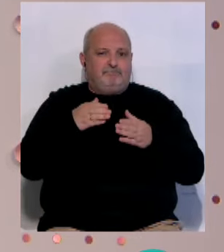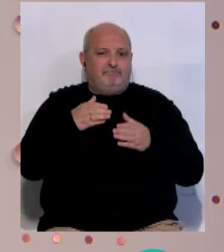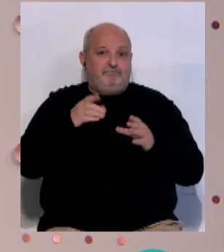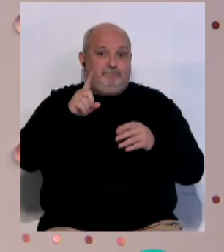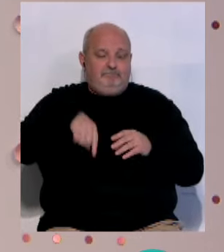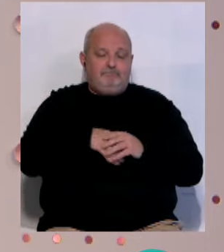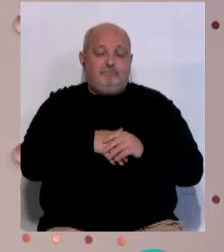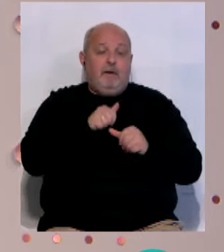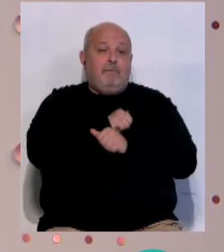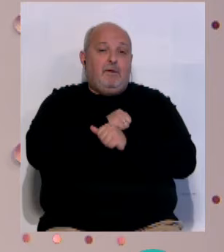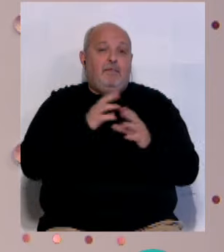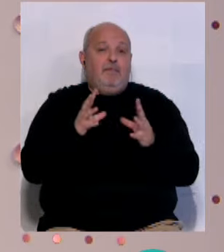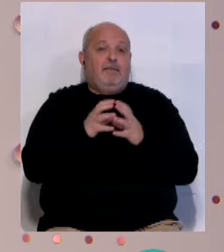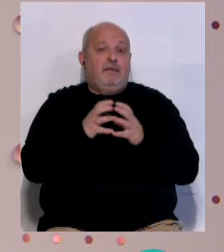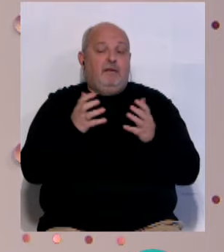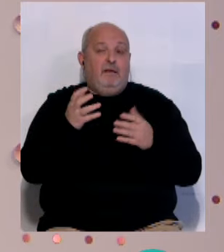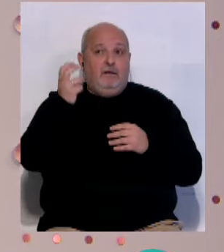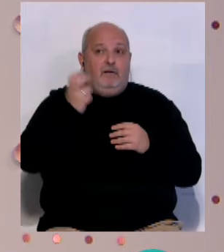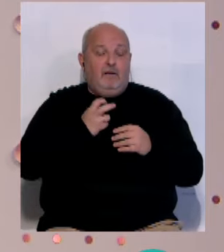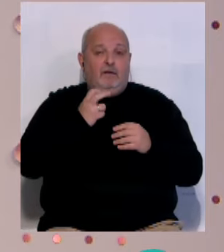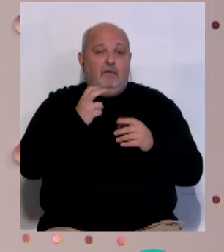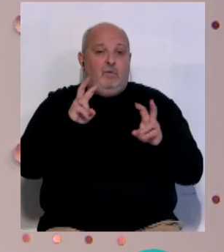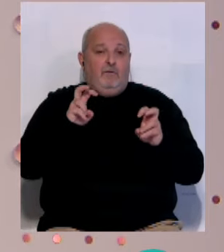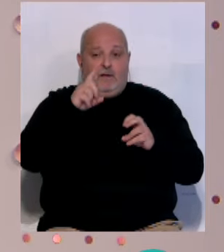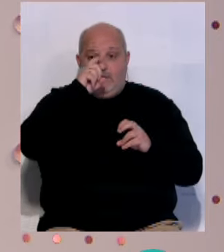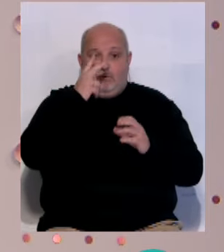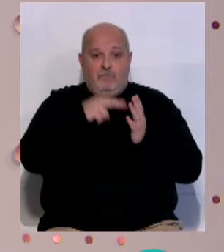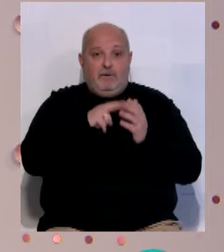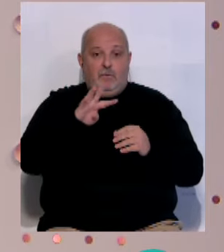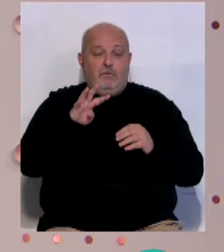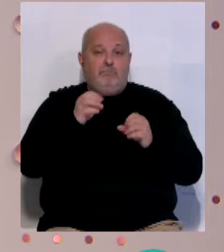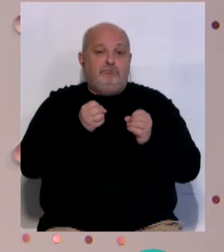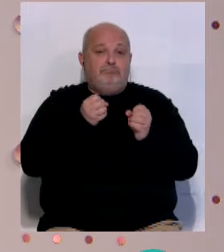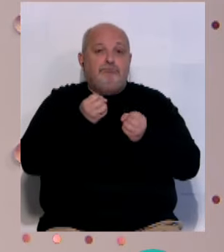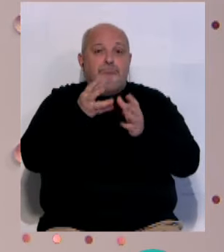Espero y deseo que con la llegada del nuevo año con este ultimatum pues se pongan todos las pilas